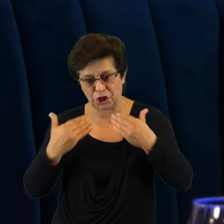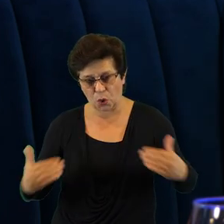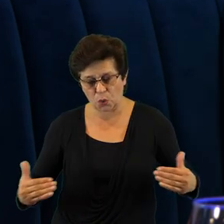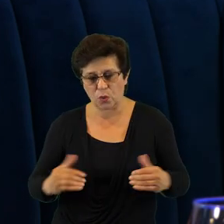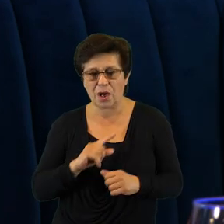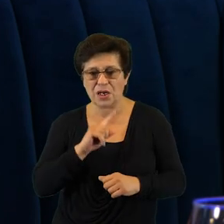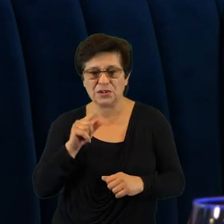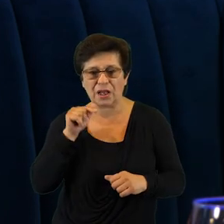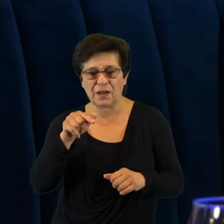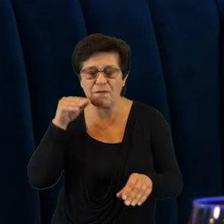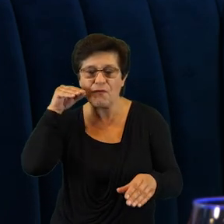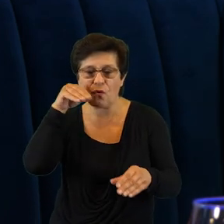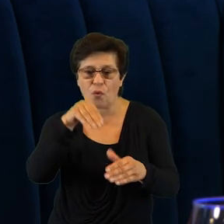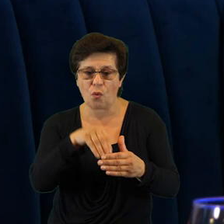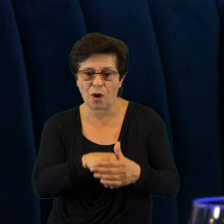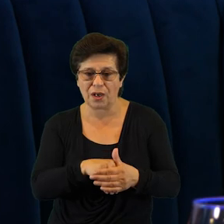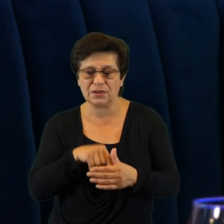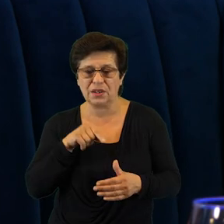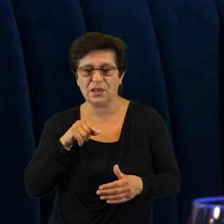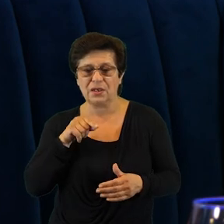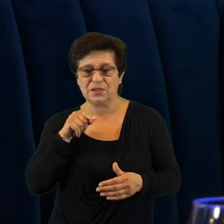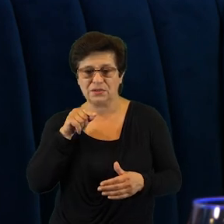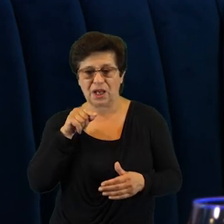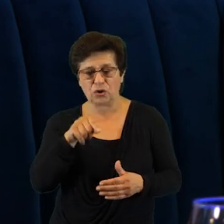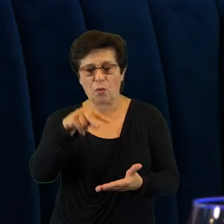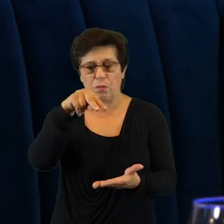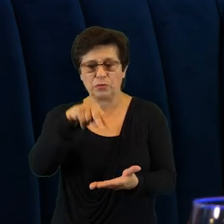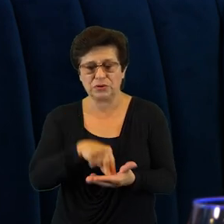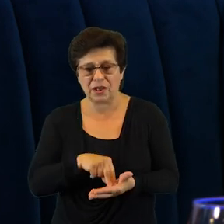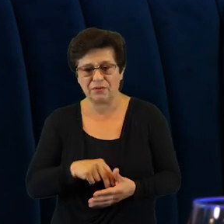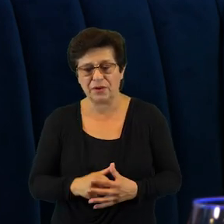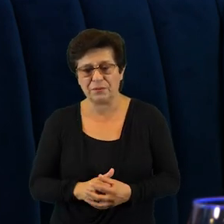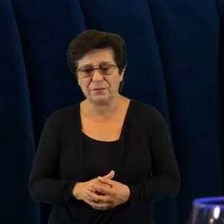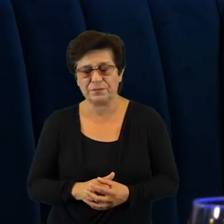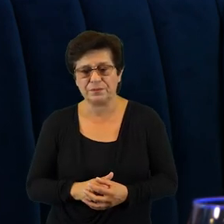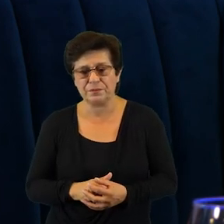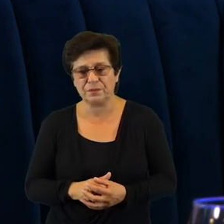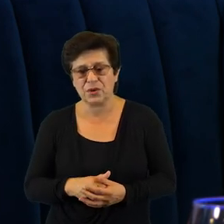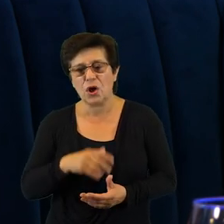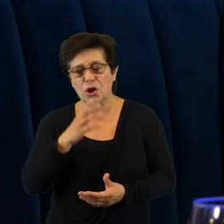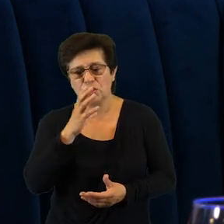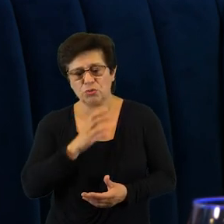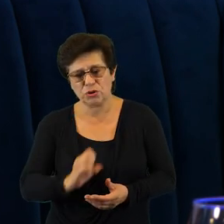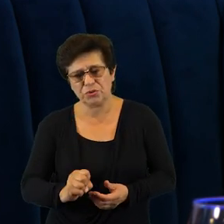i za tę postawę, więc ostatecznie Słonimski...